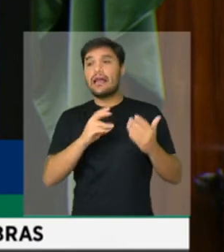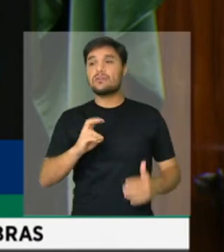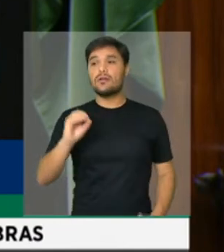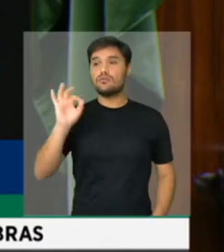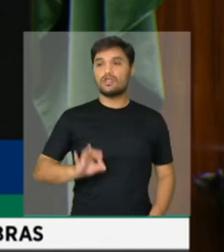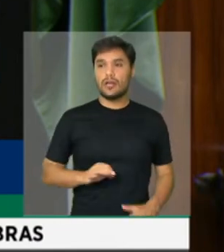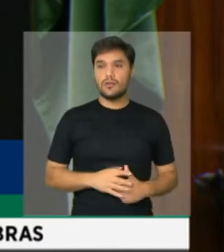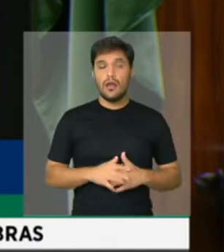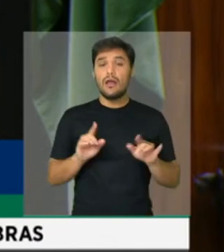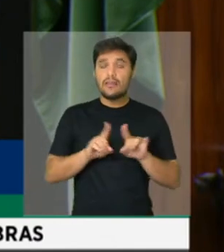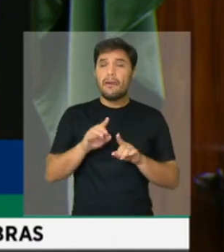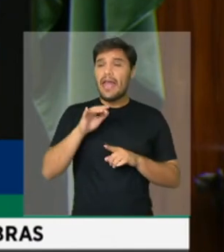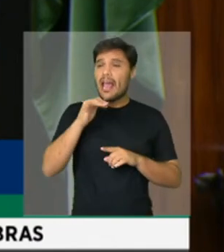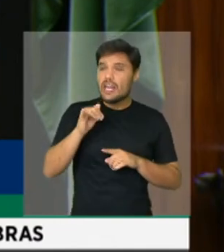ENTREGANDO, SENHOR PRESIDENTE... MAIS DE 50%